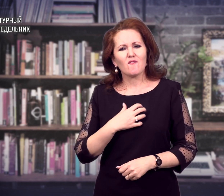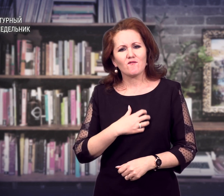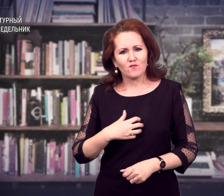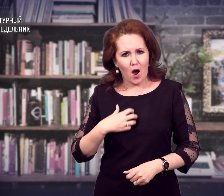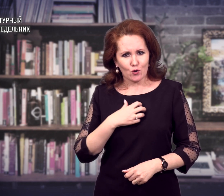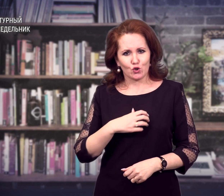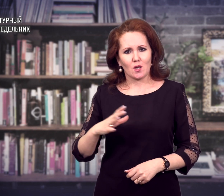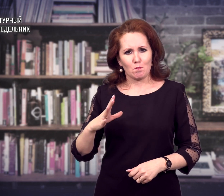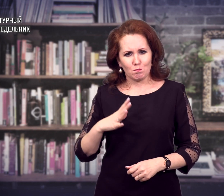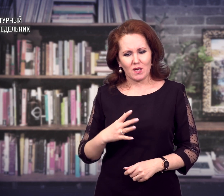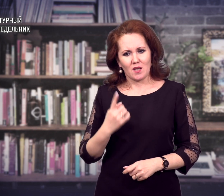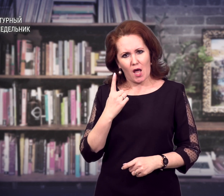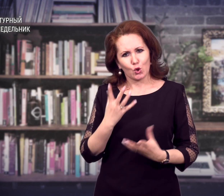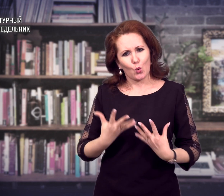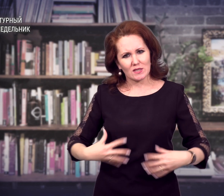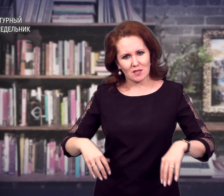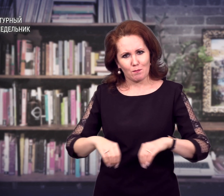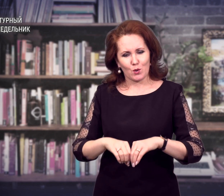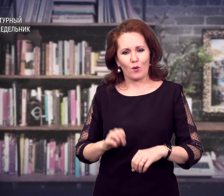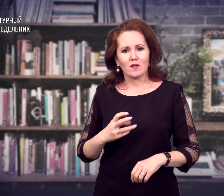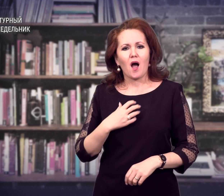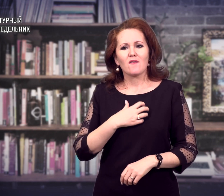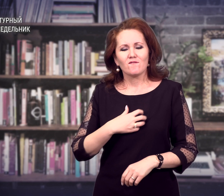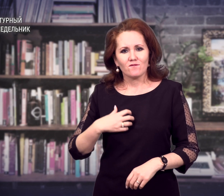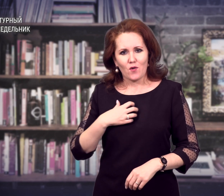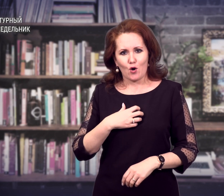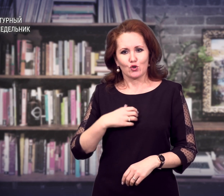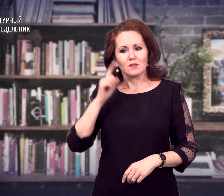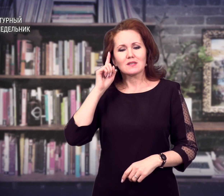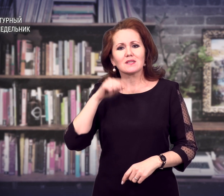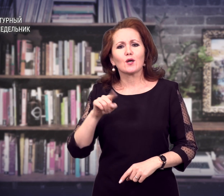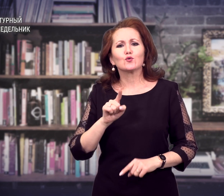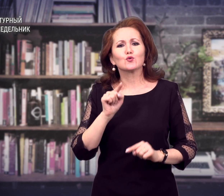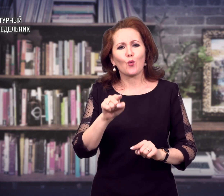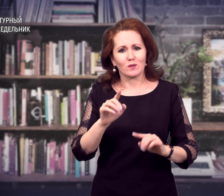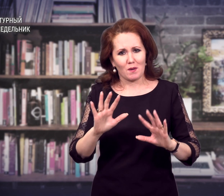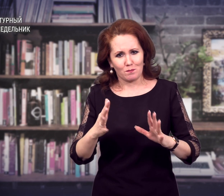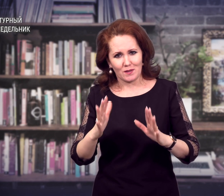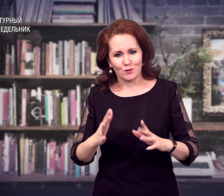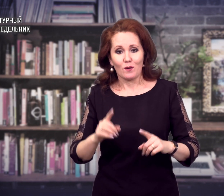Как важно быть одной семьёй, знать что у тебя в семье происходит!